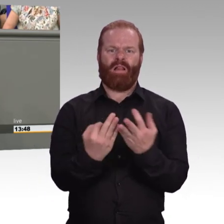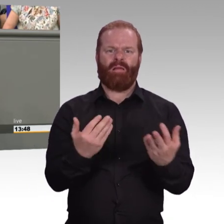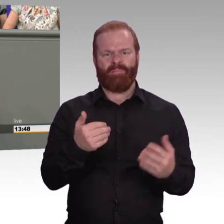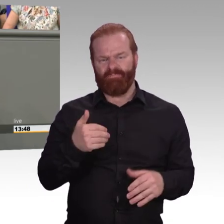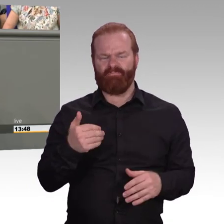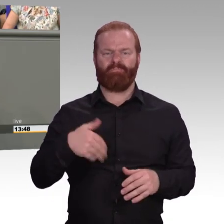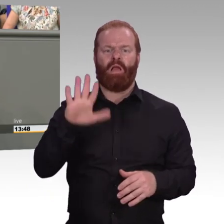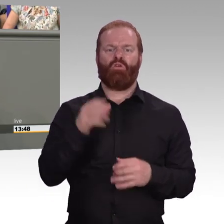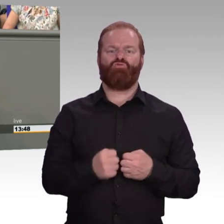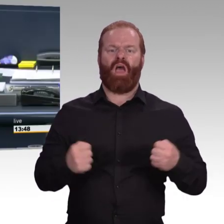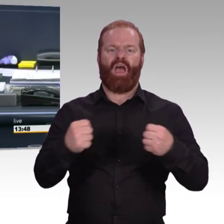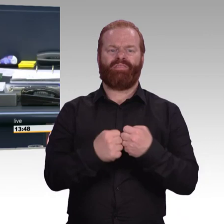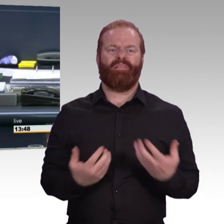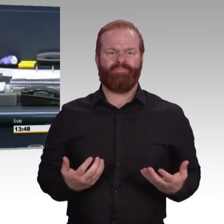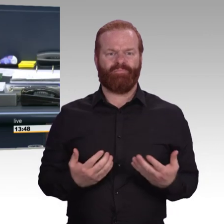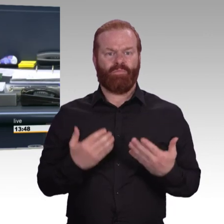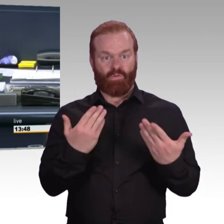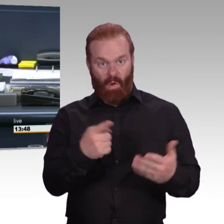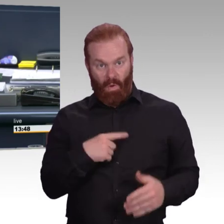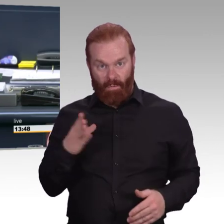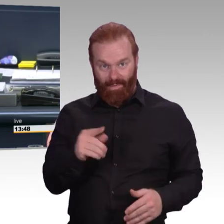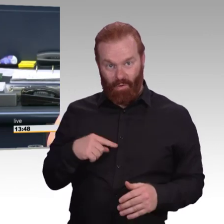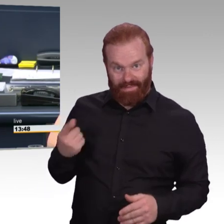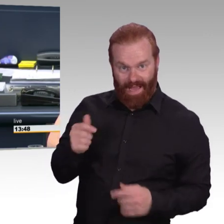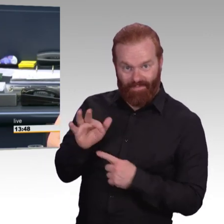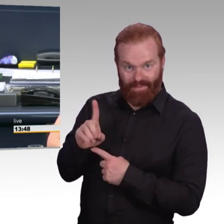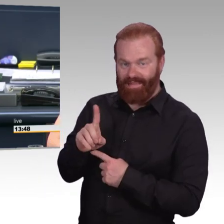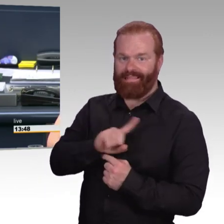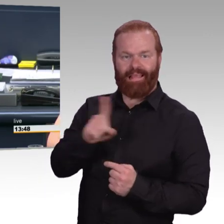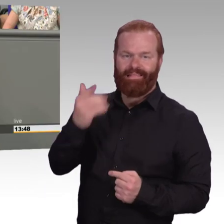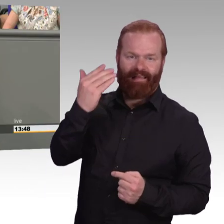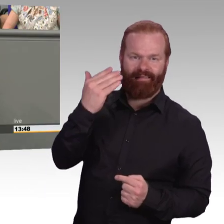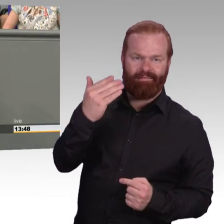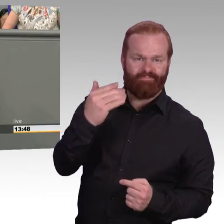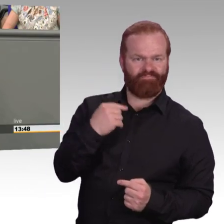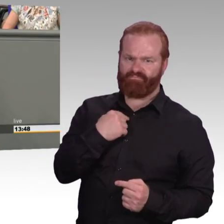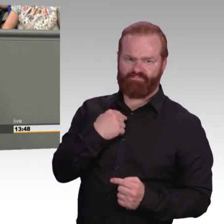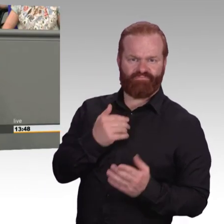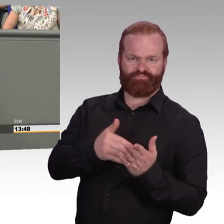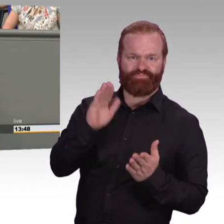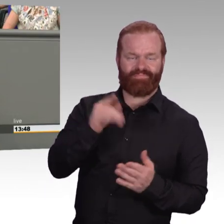(Präsidium) Diese Bemerkungen können Sie jetzt leider nicht mehr machen, Sie müssen bitte einen Punkt setzen (Rednerwechsel) - braucht das, fragte einer von Ihnen,